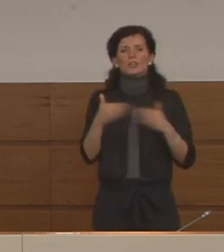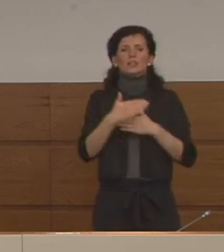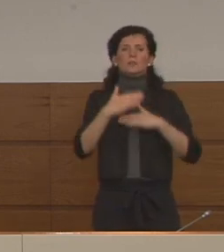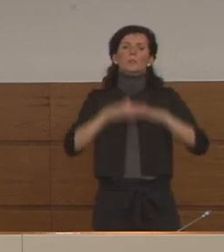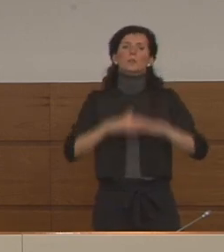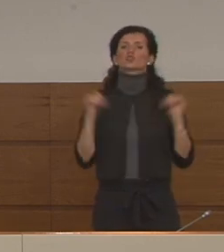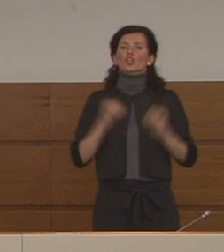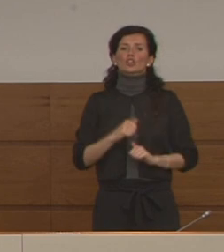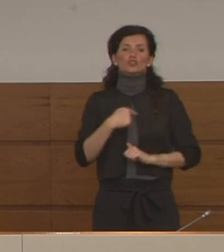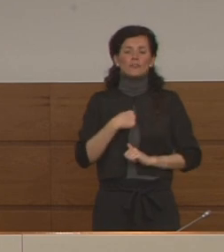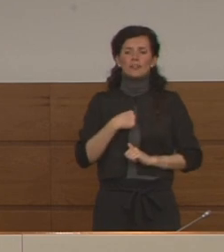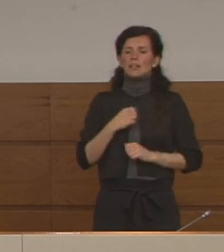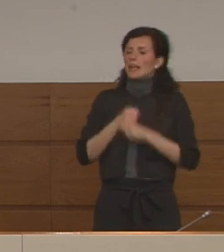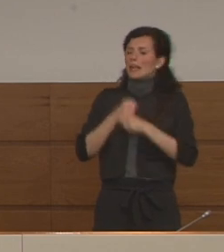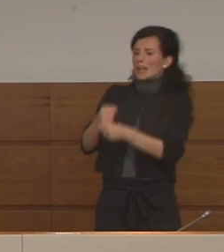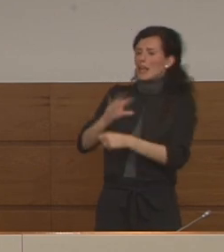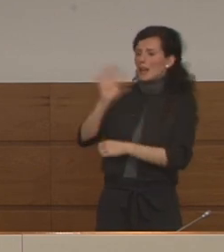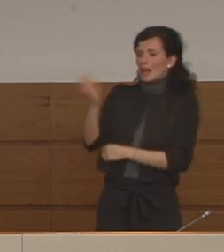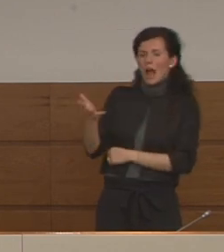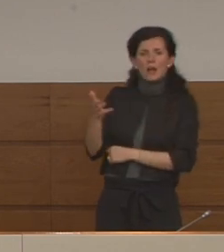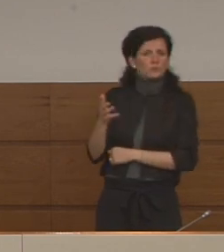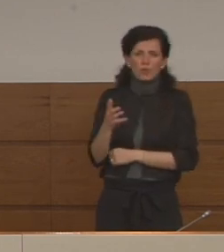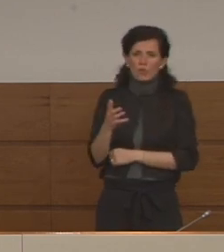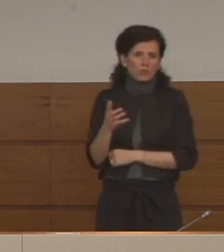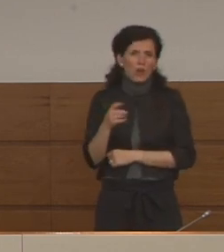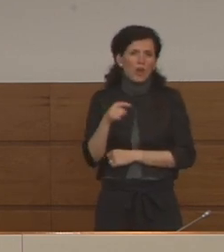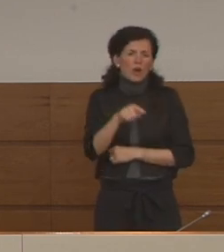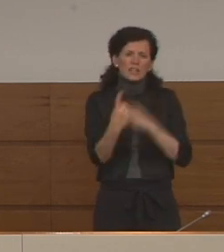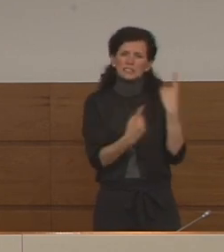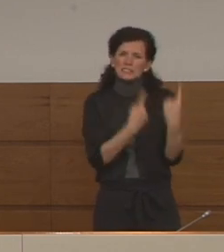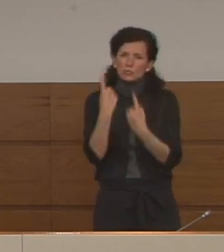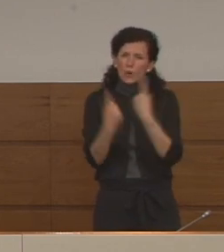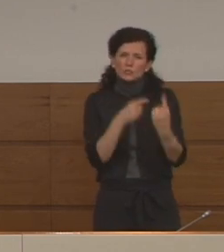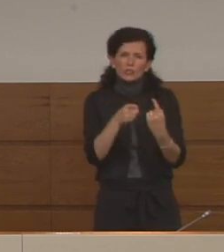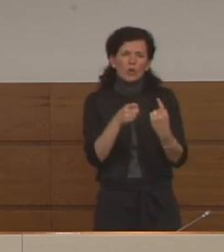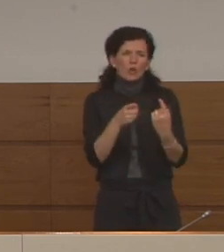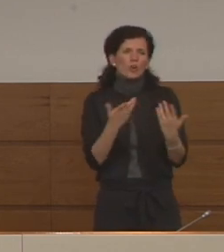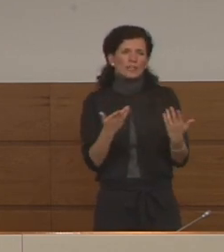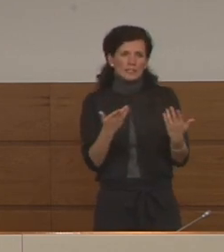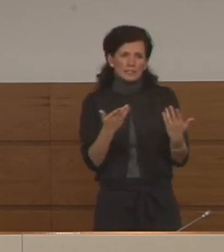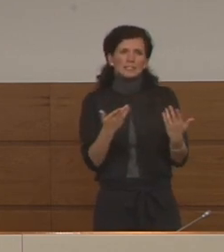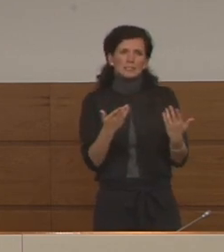un altro Commissario Delegato. Sono questioni che attengono interessi